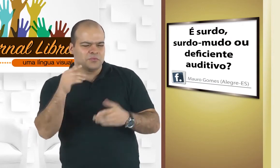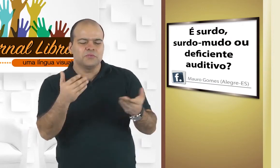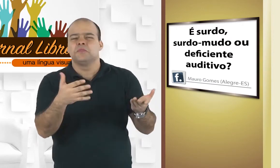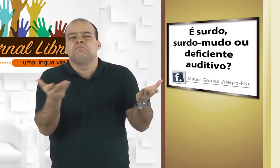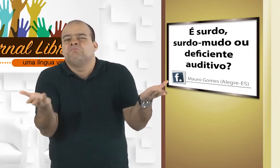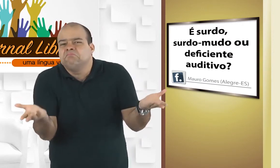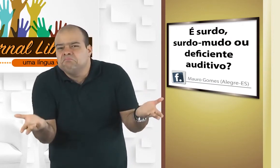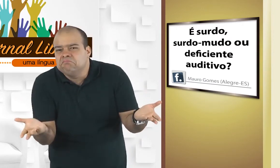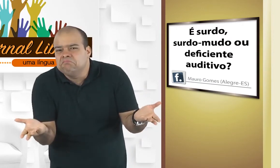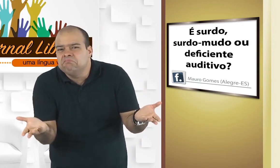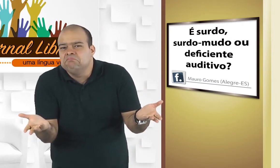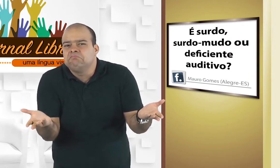E aí?